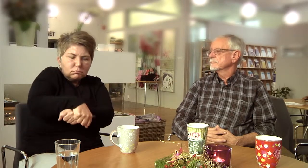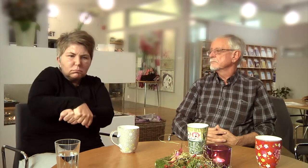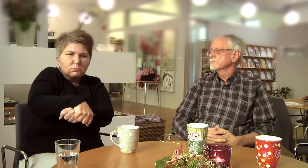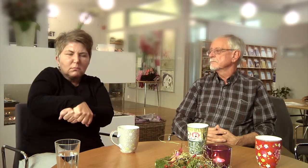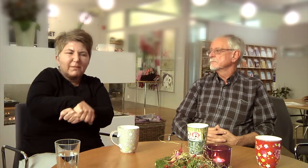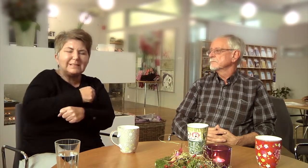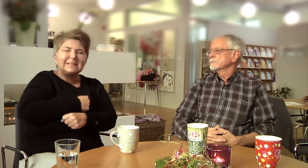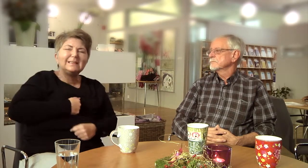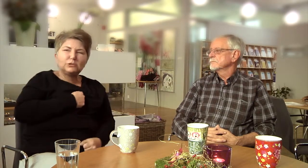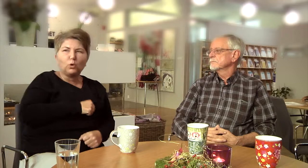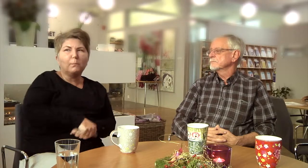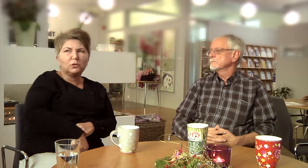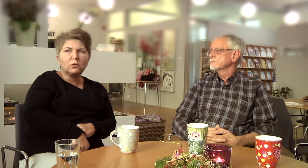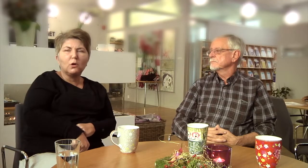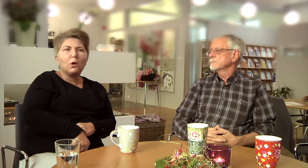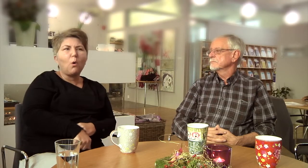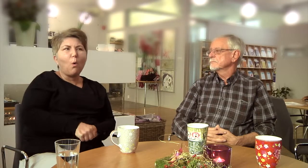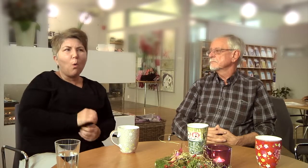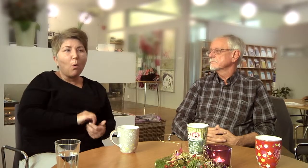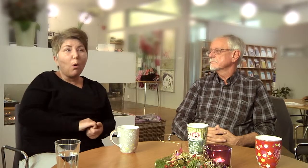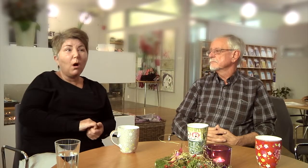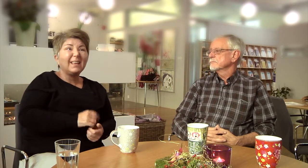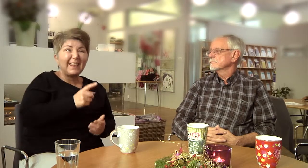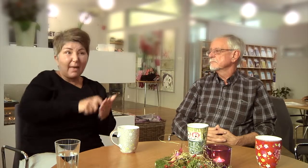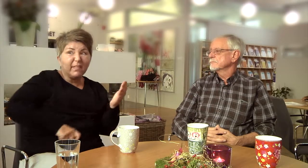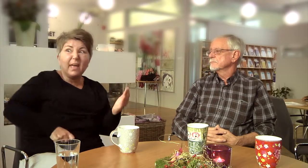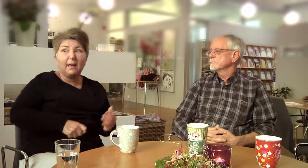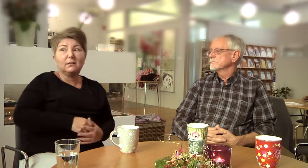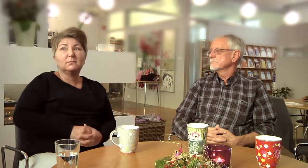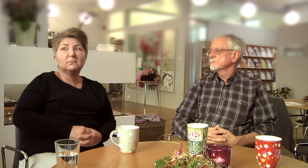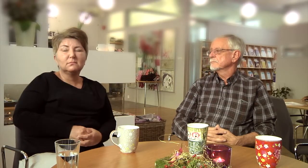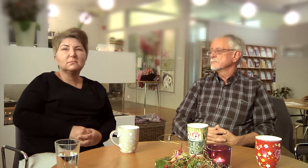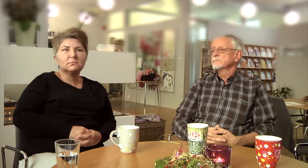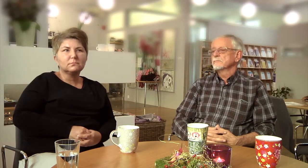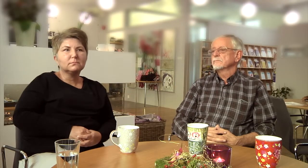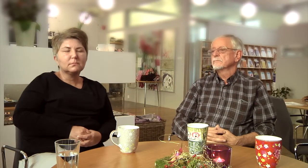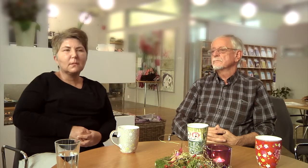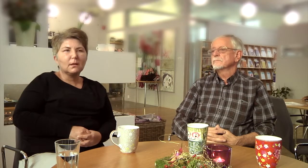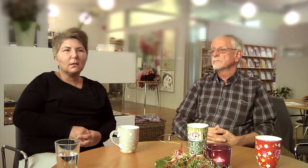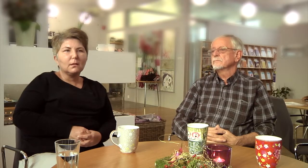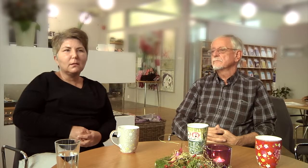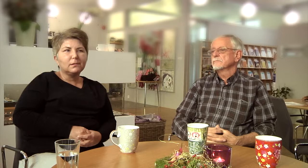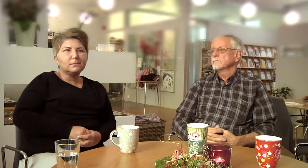Da hadde det kanskje vært en belastning og slitsomt for de også og veldig krevende.